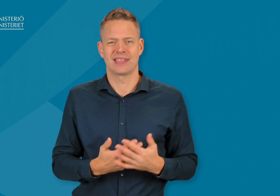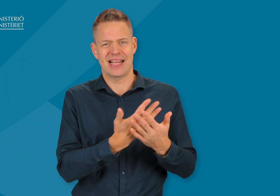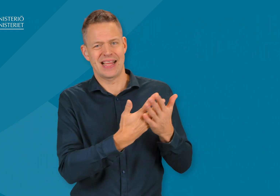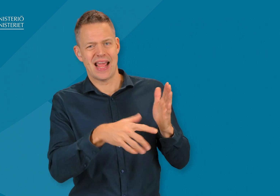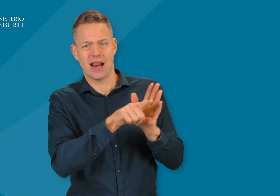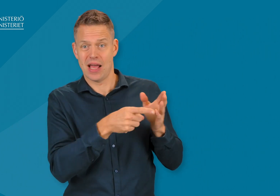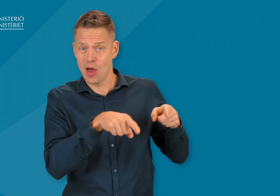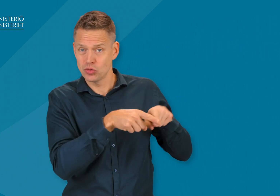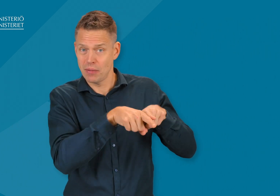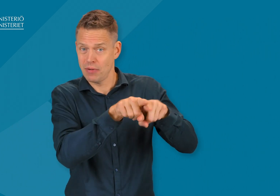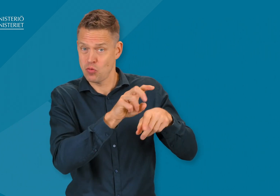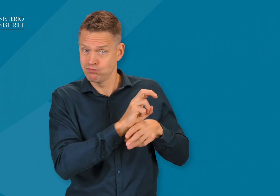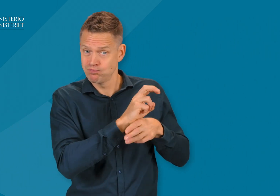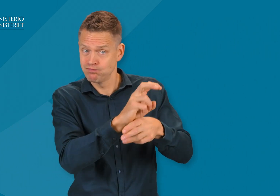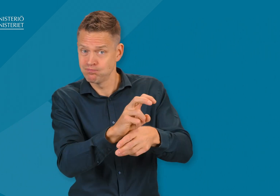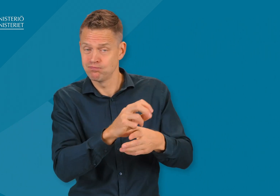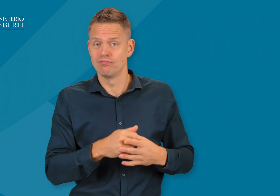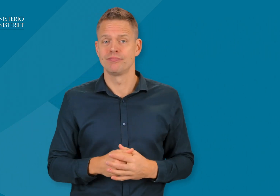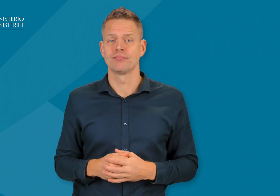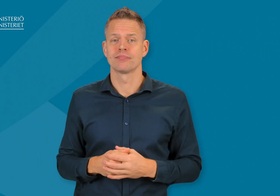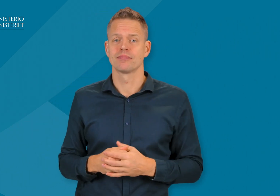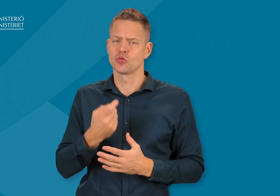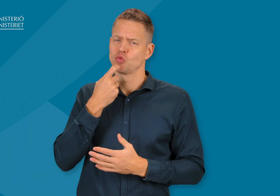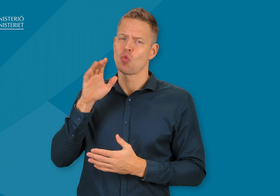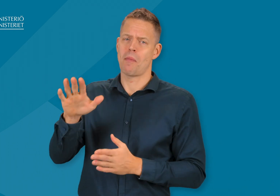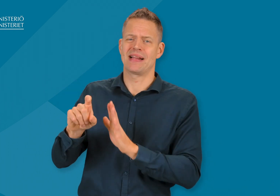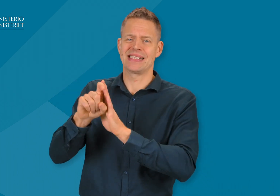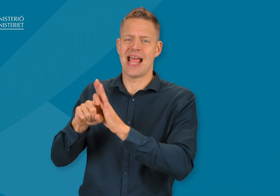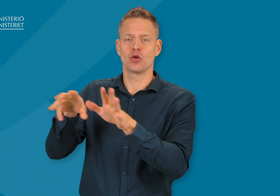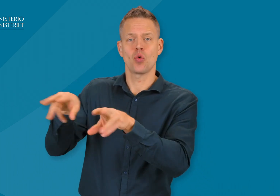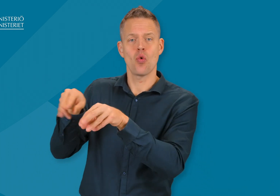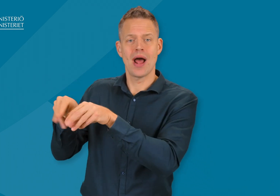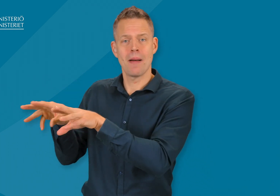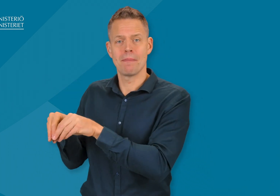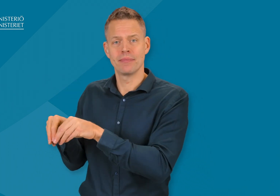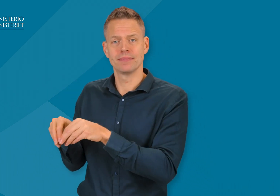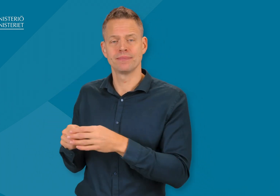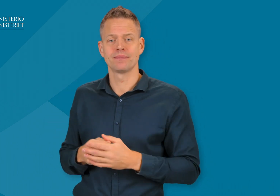• kielilain täytäntöönpanon seuranta • Suomen säädöskokoelma